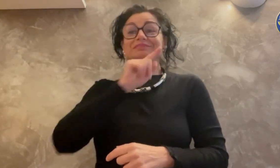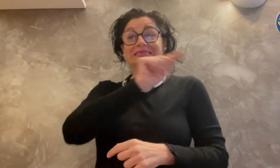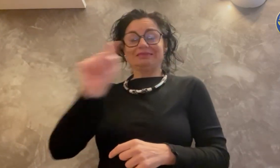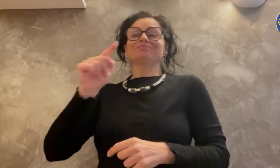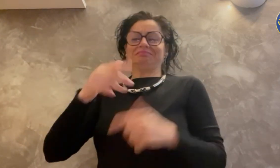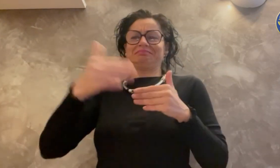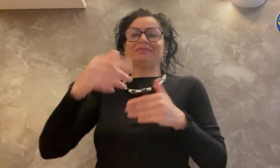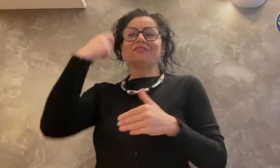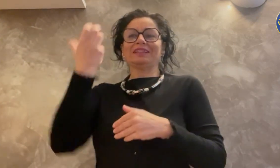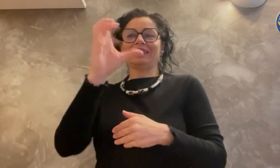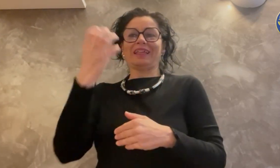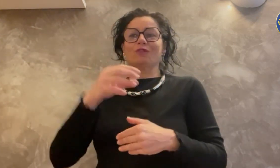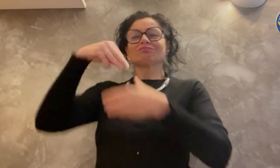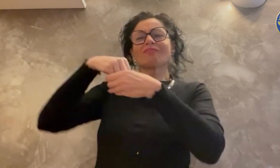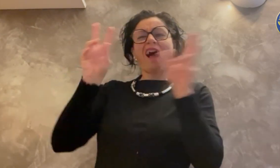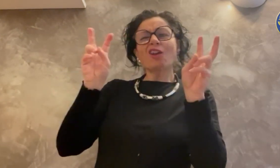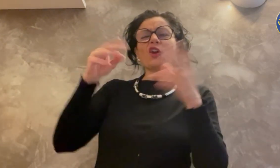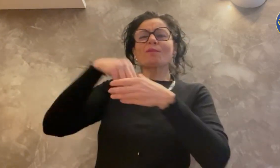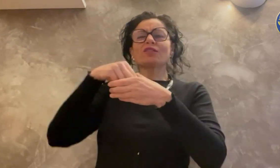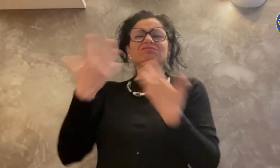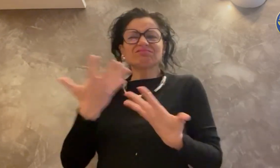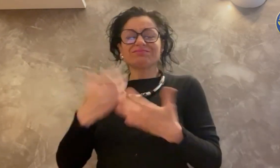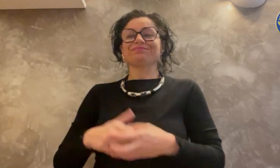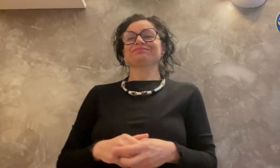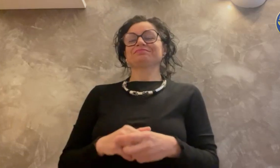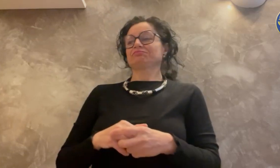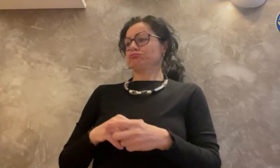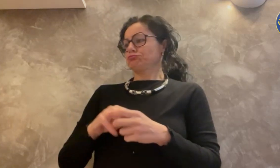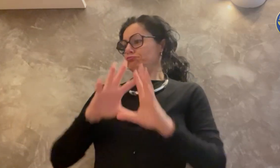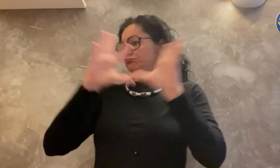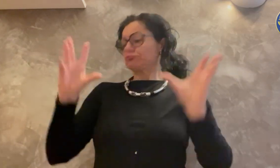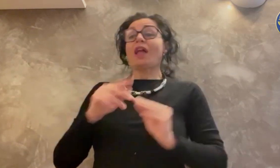ci saranno dei video dedicati.